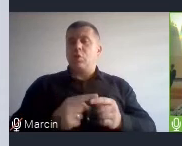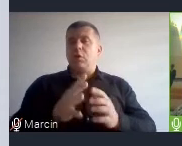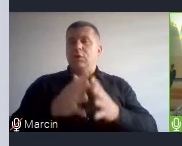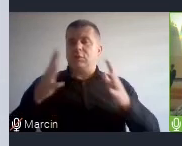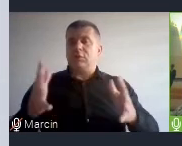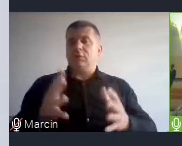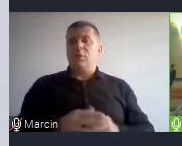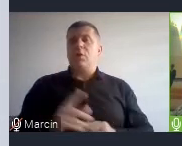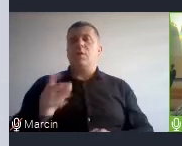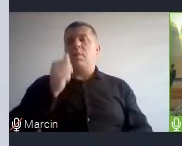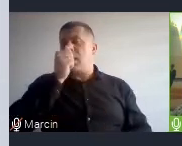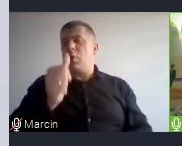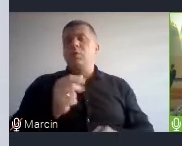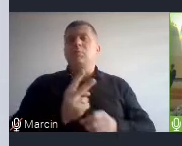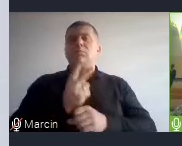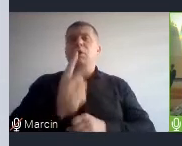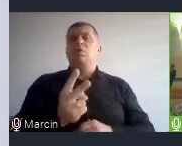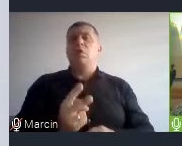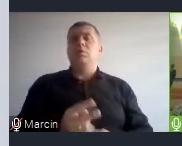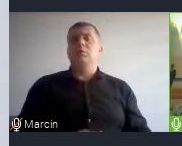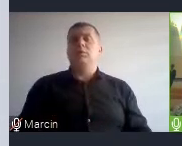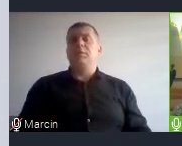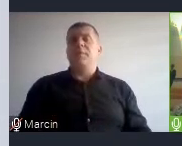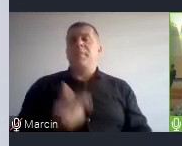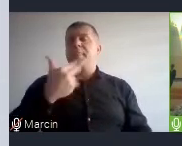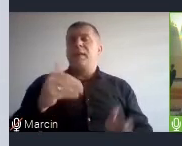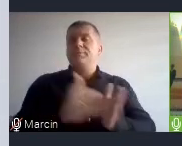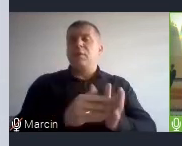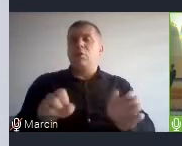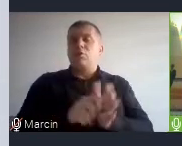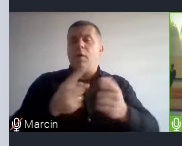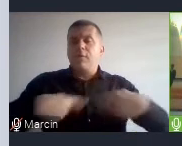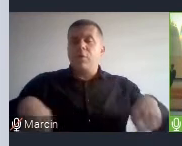One nie mogą przekroczyć tych niezbędnych do wykonania zamówienia,